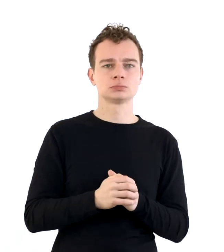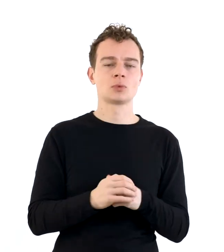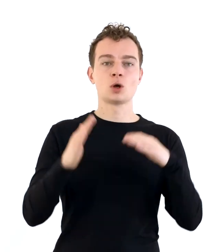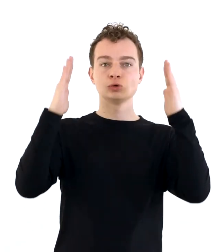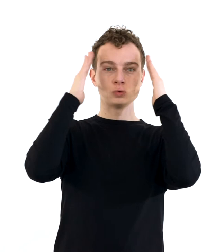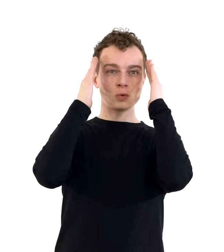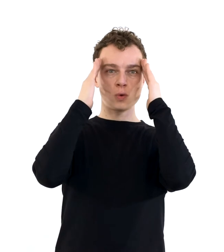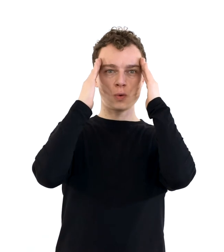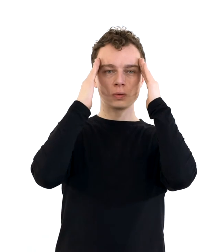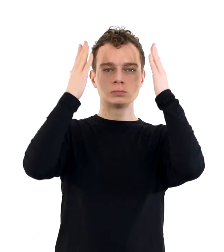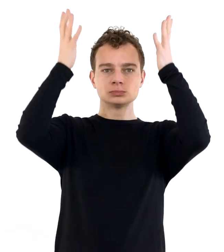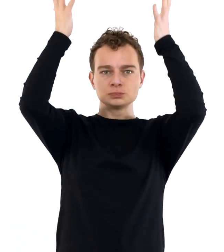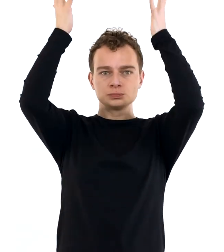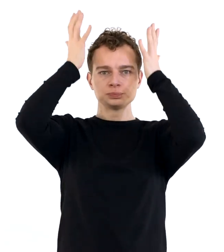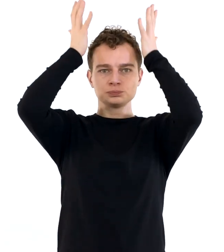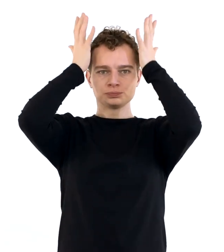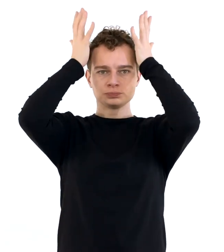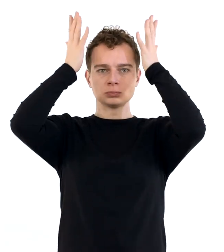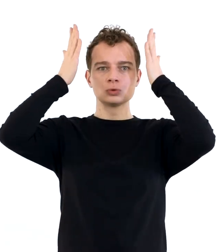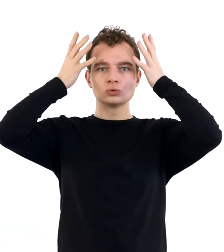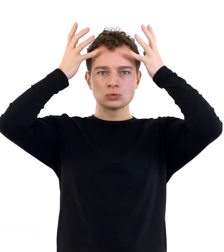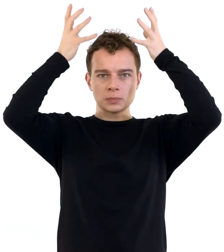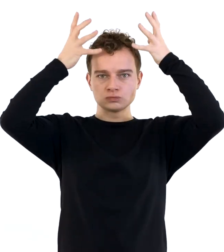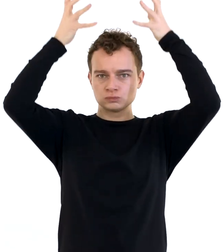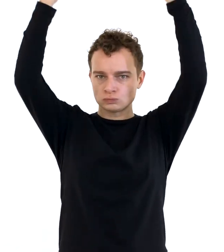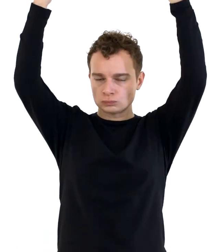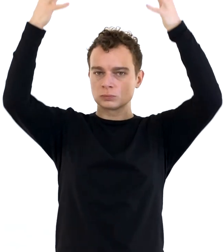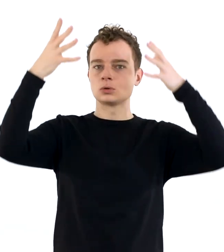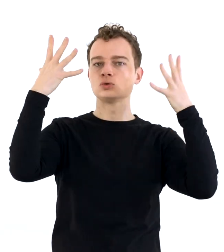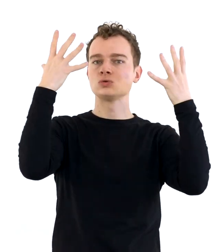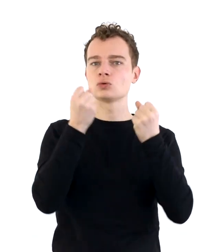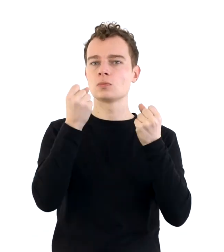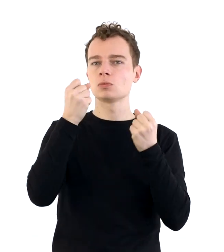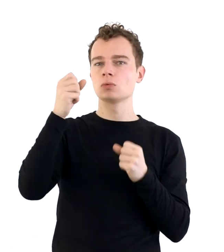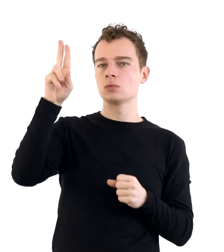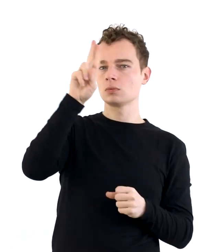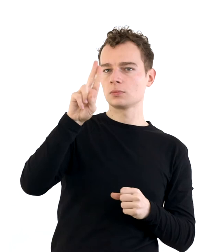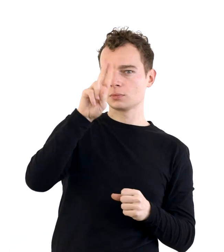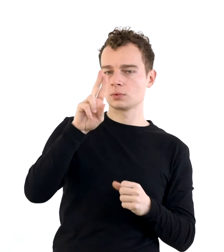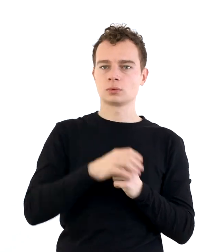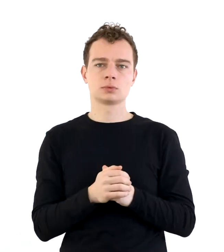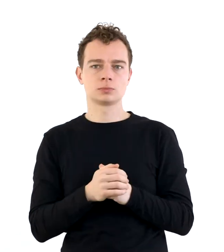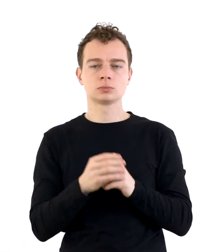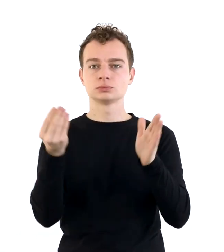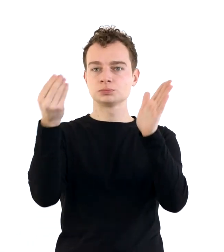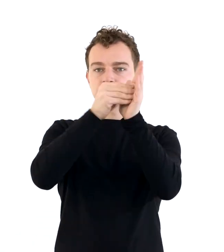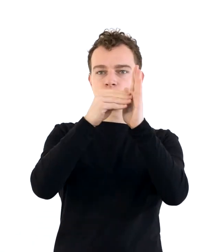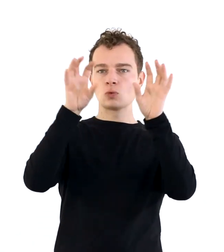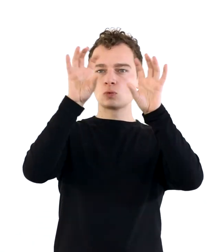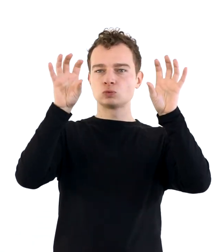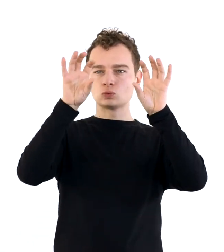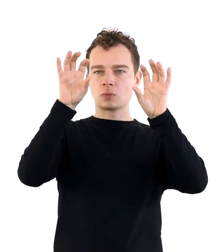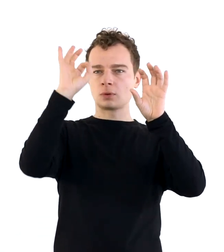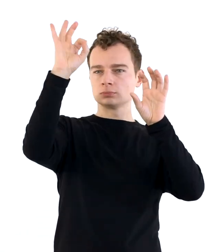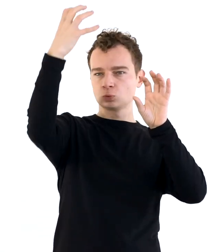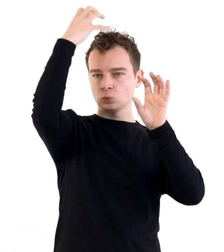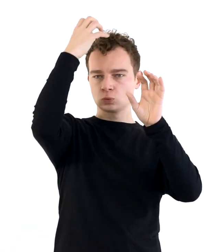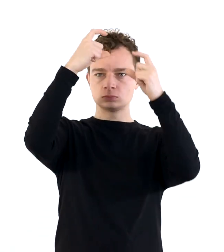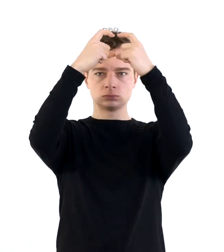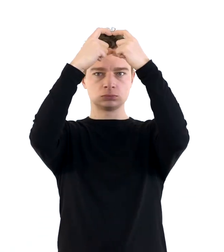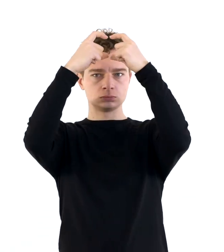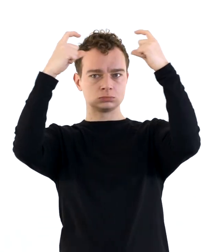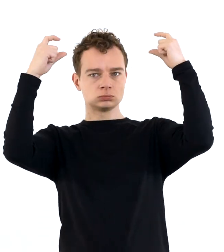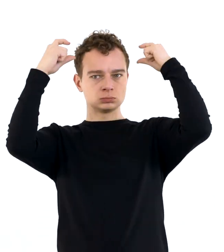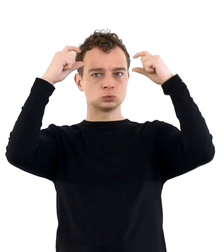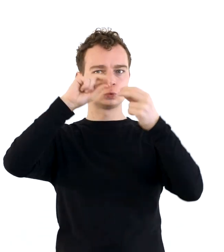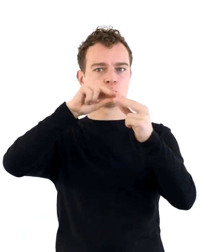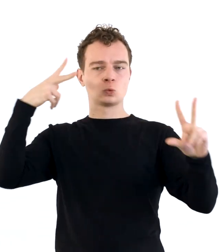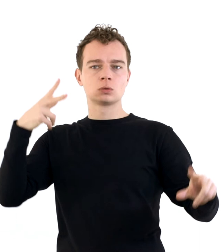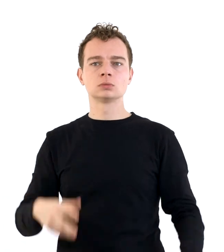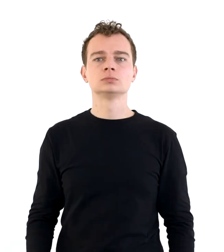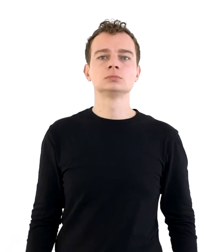Na skroniach Nefertiti spoczywa wysoki ciemnobłękitny czepiec ozdobiony złocistym diademem królewskim.